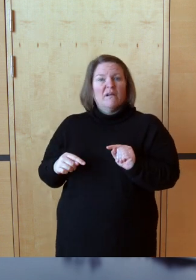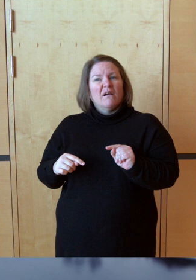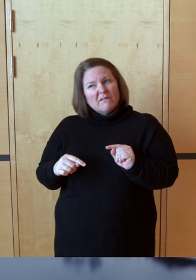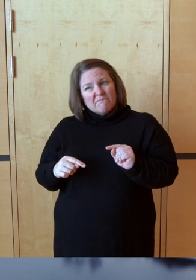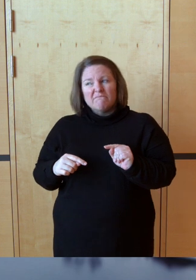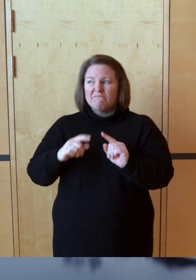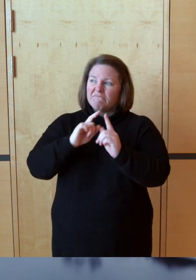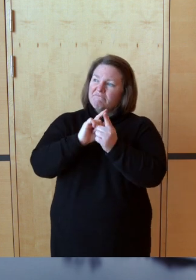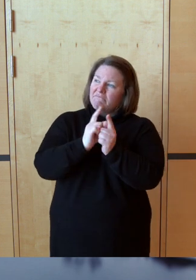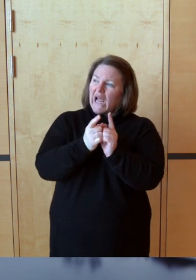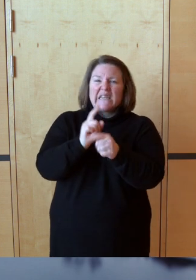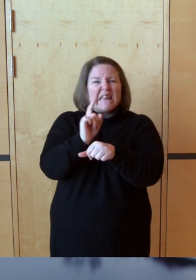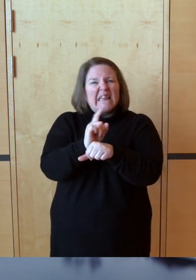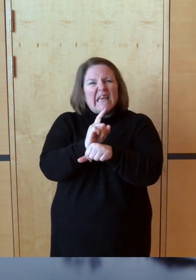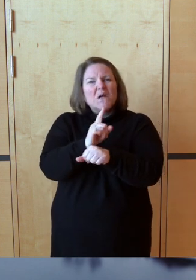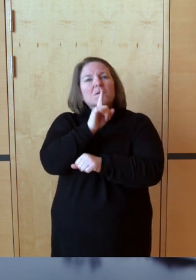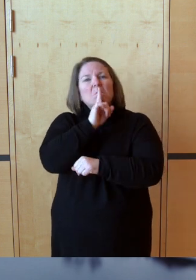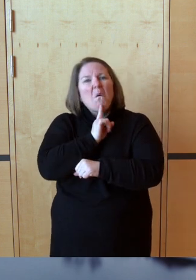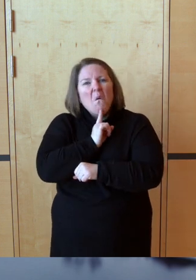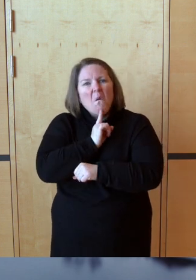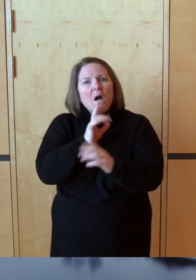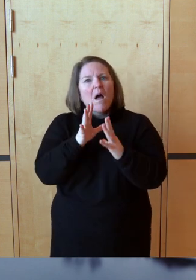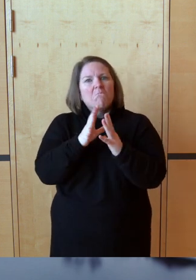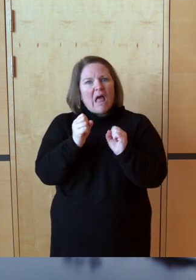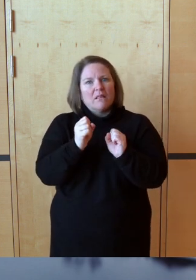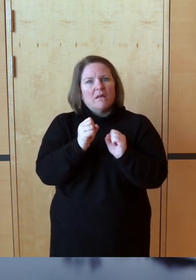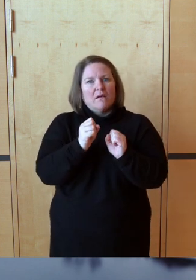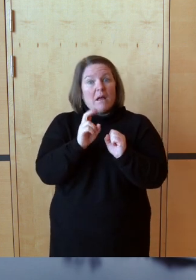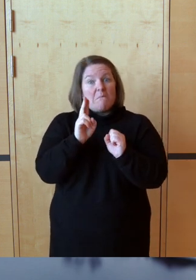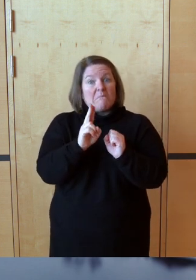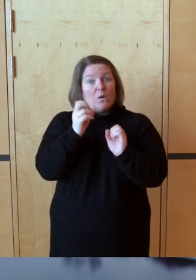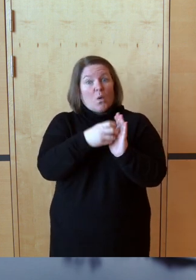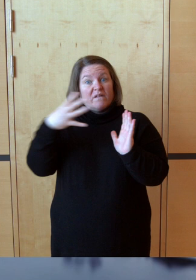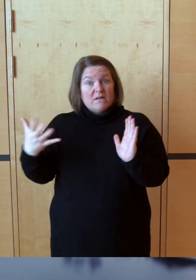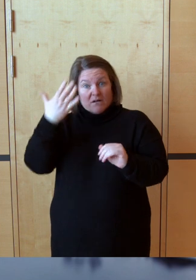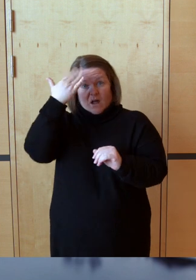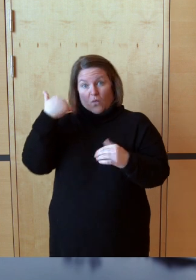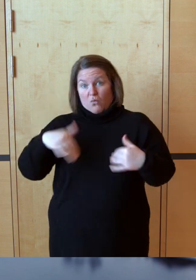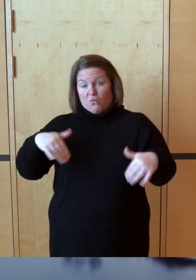Cancer tidsmässigt men det kan bli ändå relativt stora konsekvenser i de sammanhang som de har